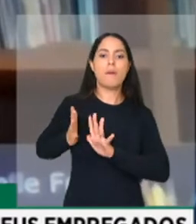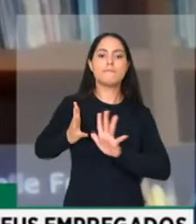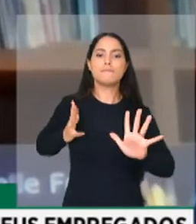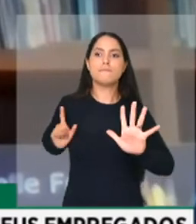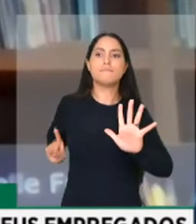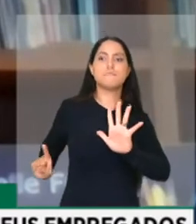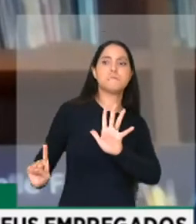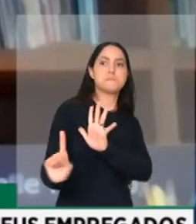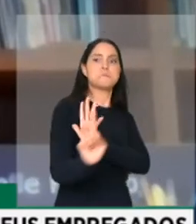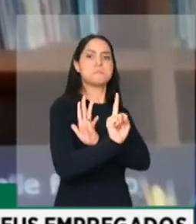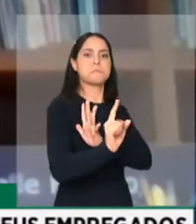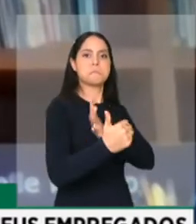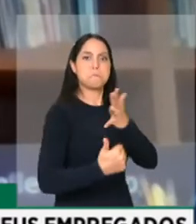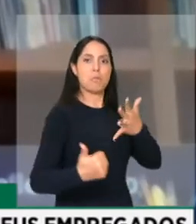FURA-FILA QUE VAI SER